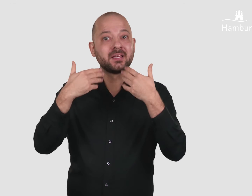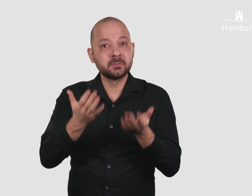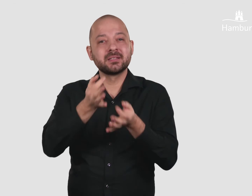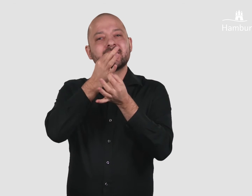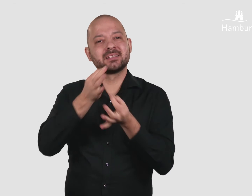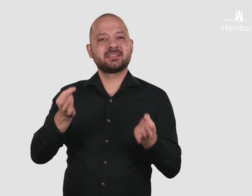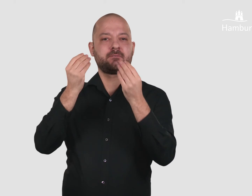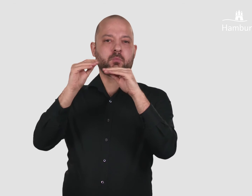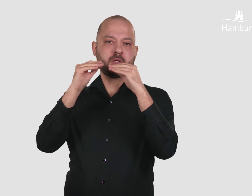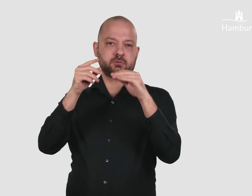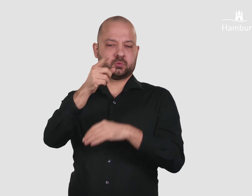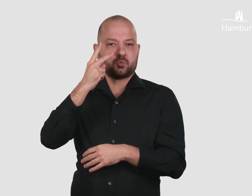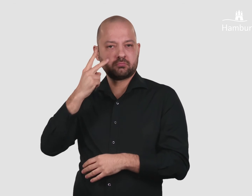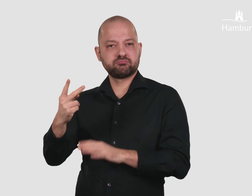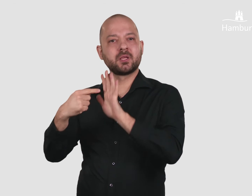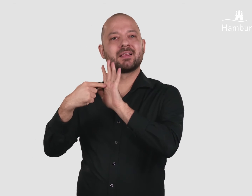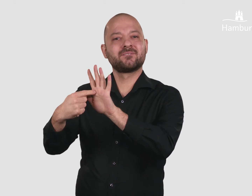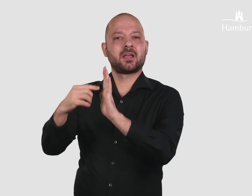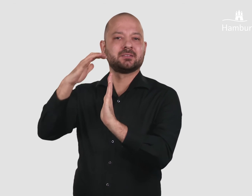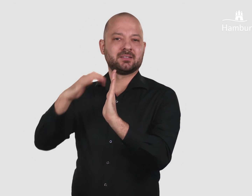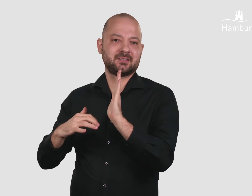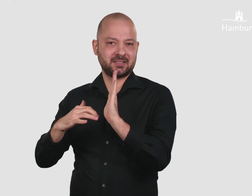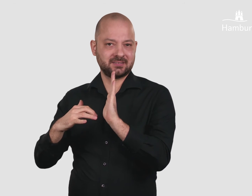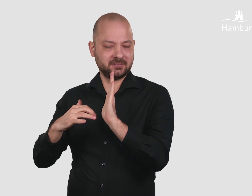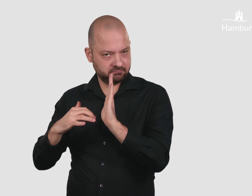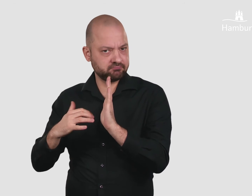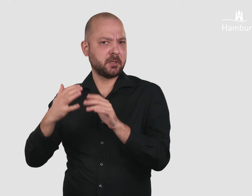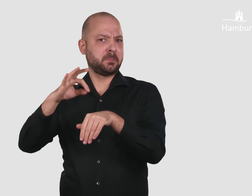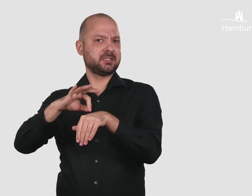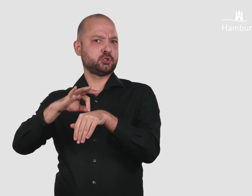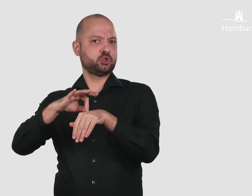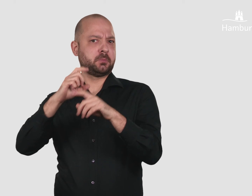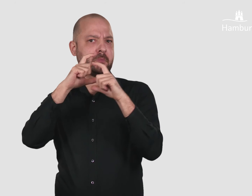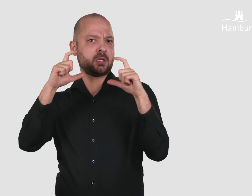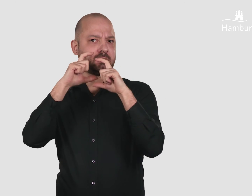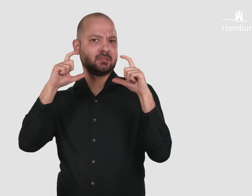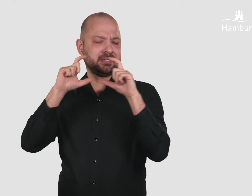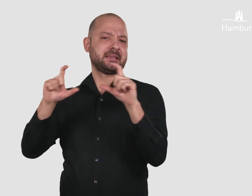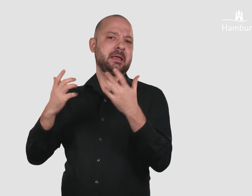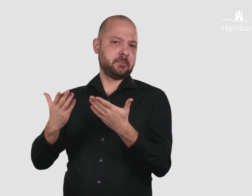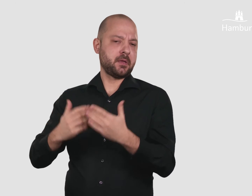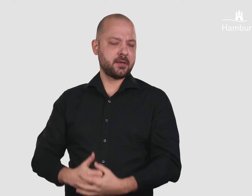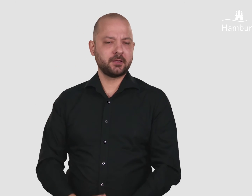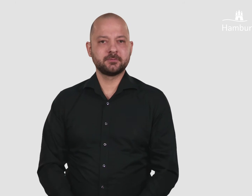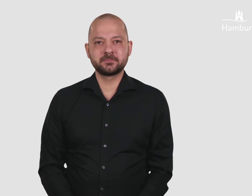Informationen finden Sie in unserem Hinweistext "Medizinische Masken".